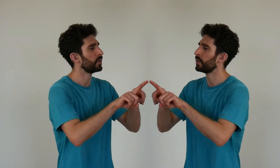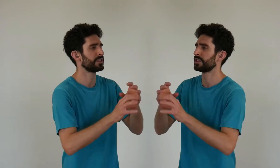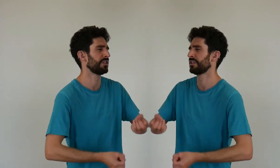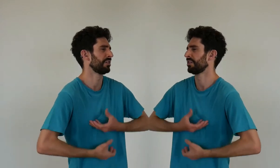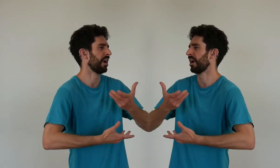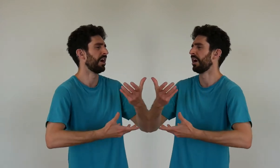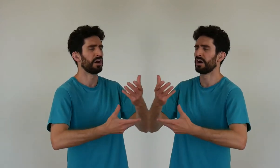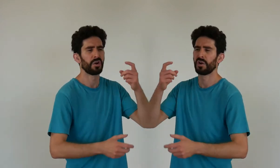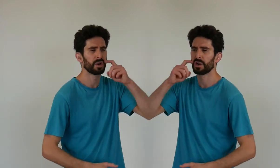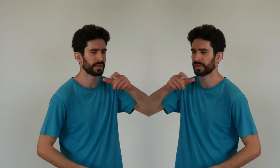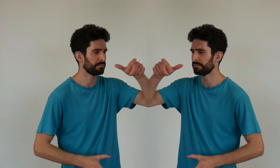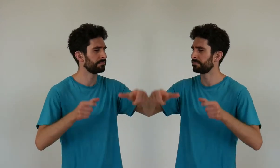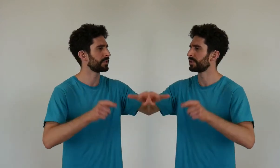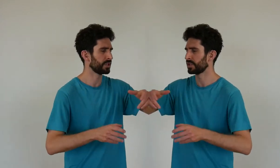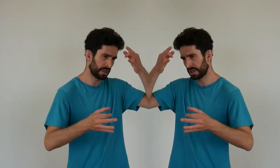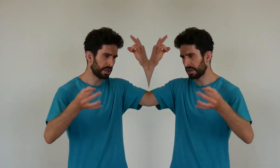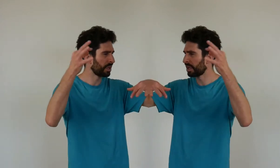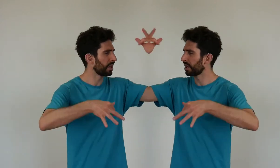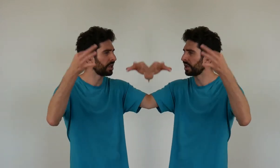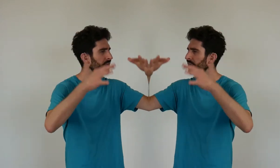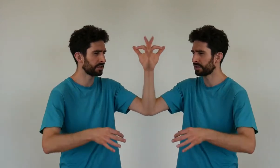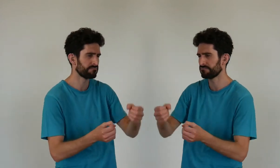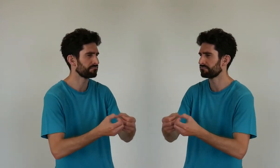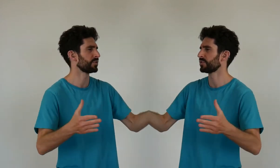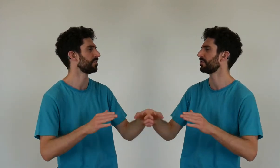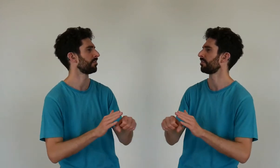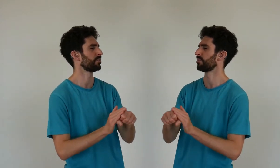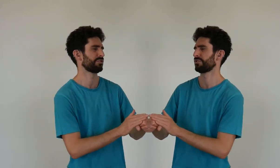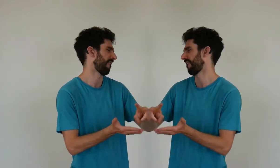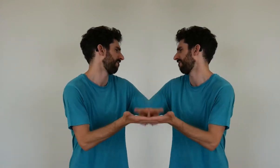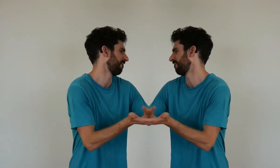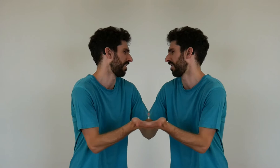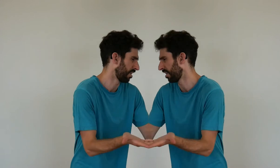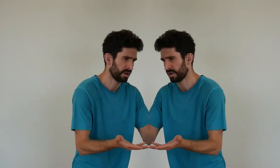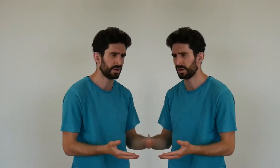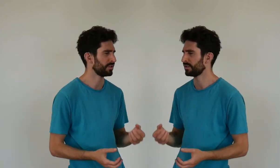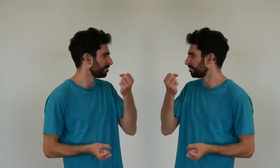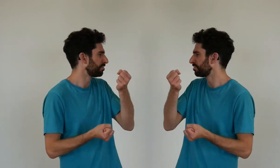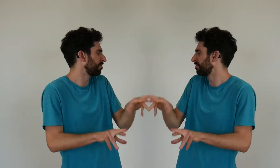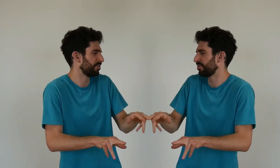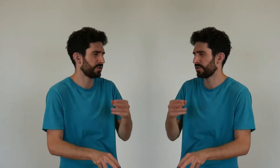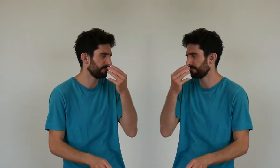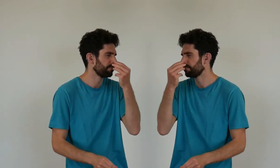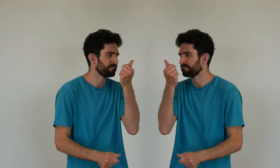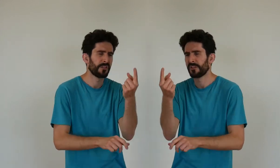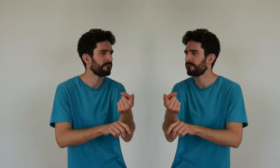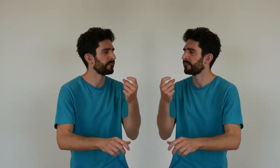Aussi, dans l'art, il y a beaucoup de gauchers chez les personnes créatives. Je suis sûr que cela vient